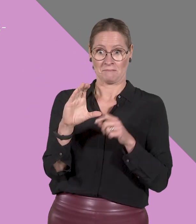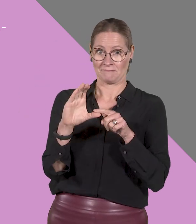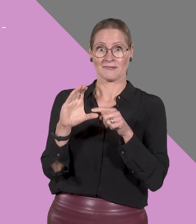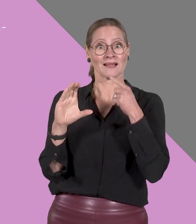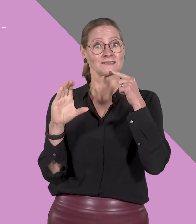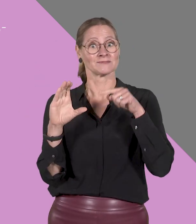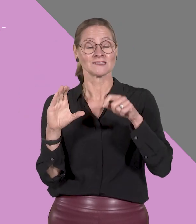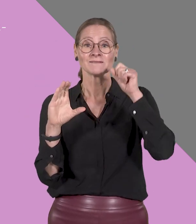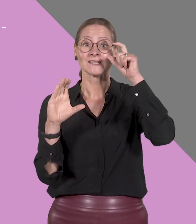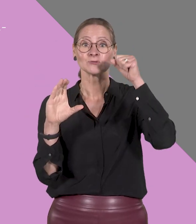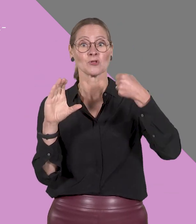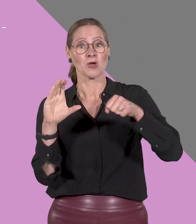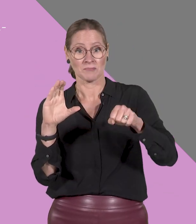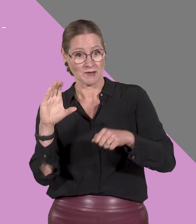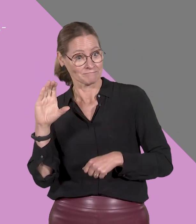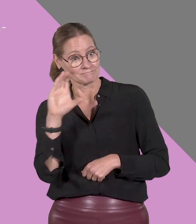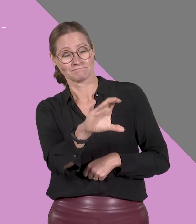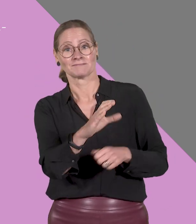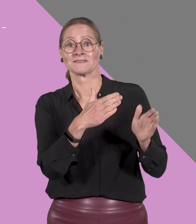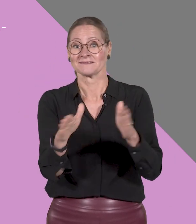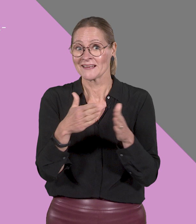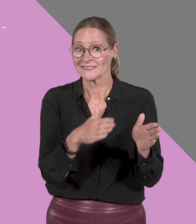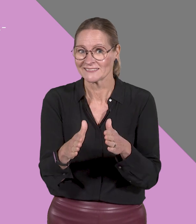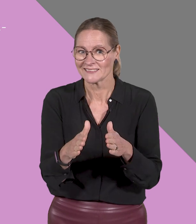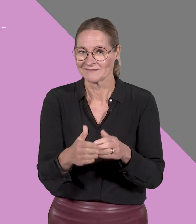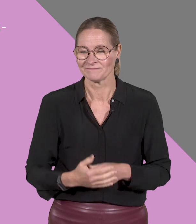esimerkiksi virkistys- toiminnan järjestämiseen.